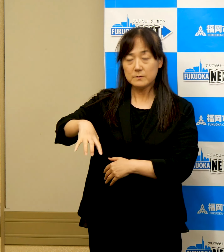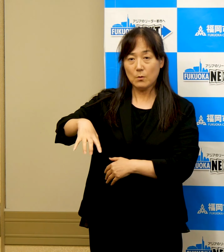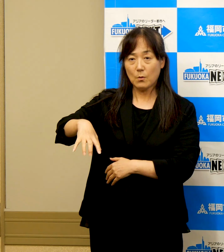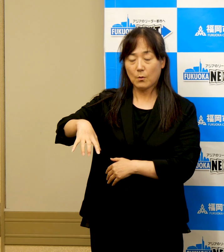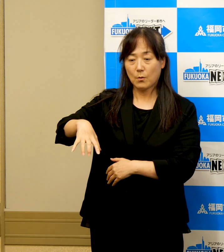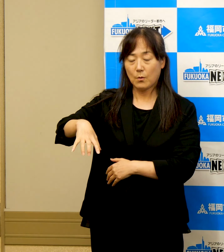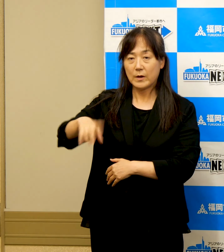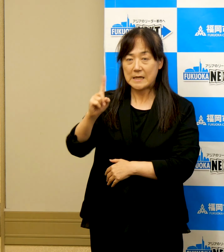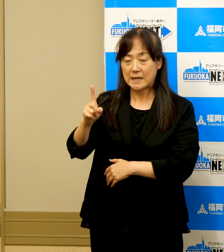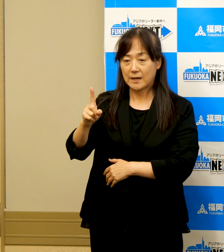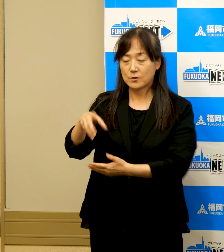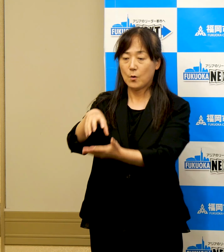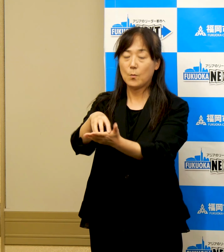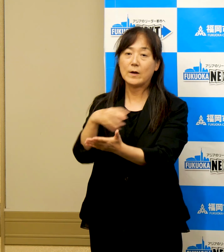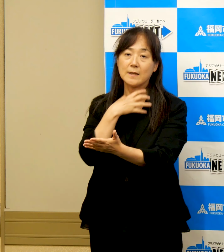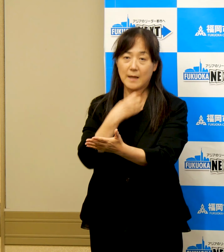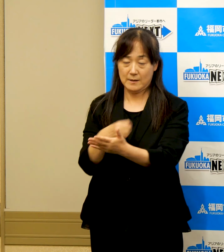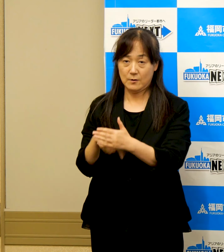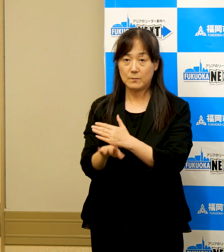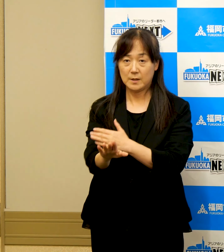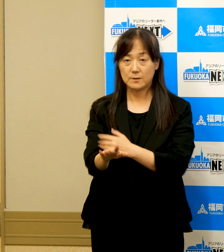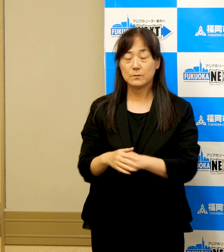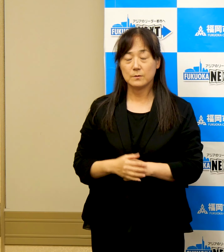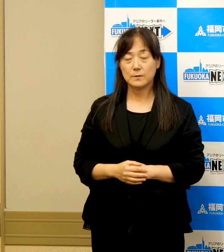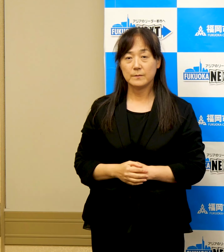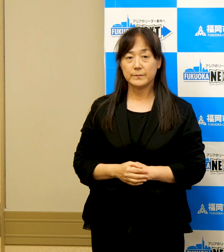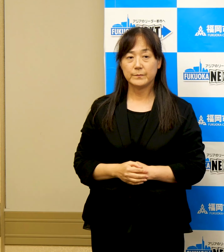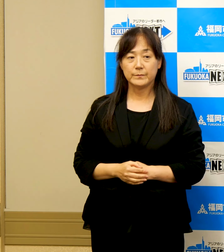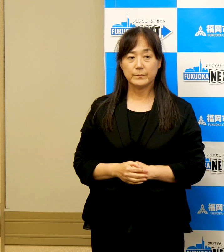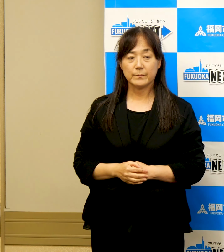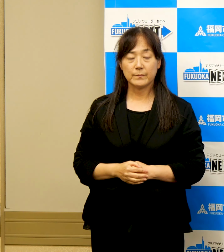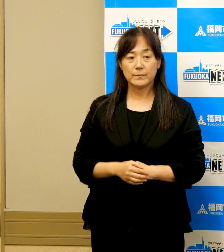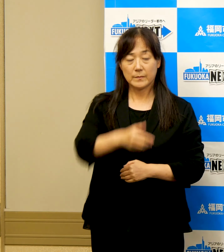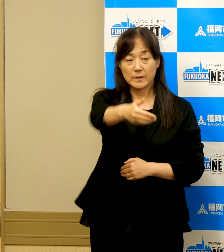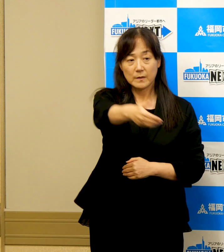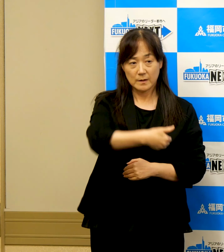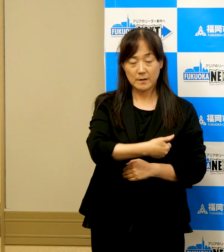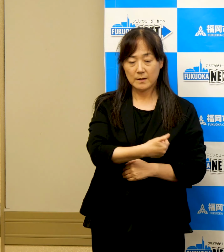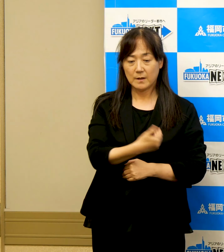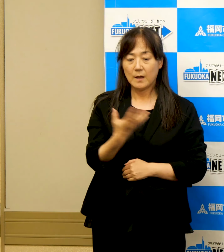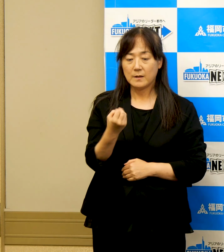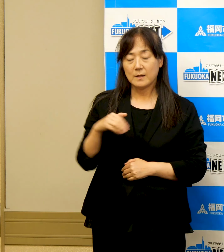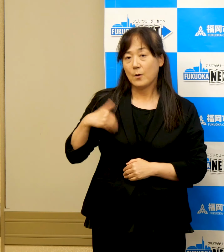ここ1カ所作ろうということになります (記者)何人来るかわからない現状で